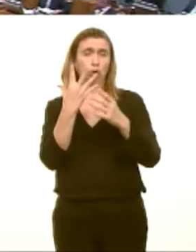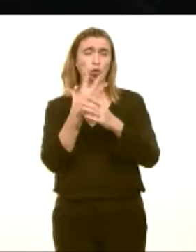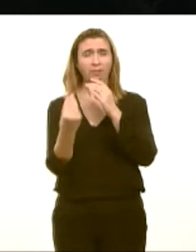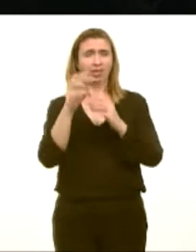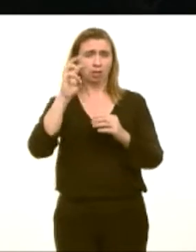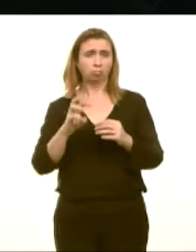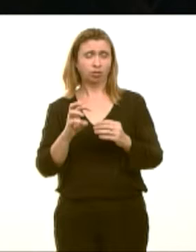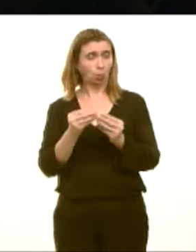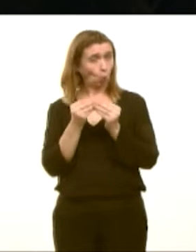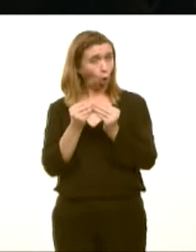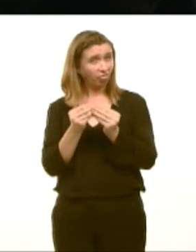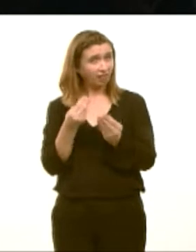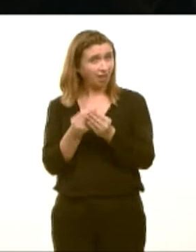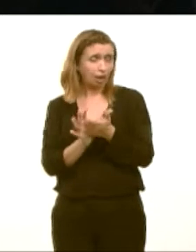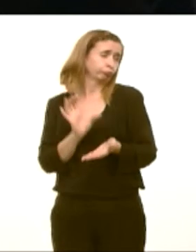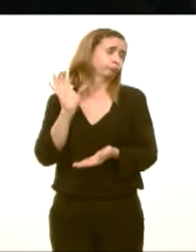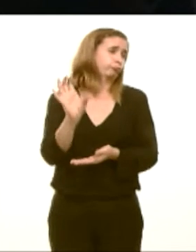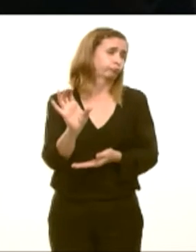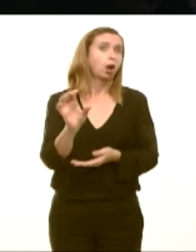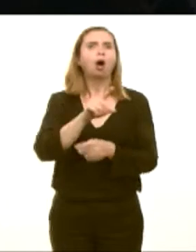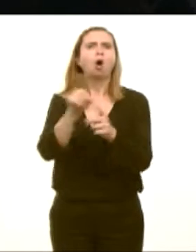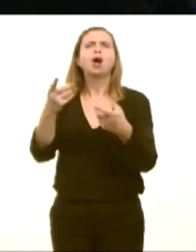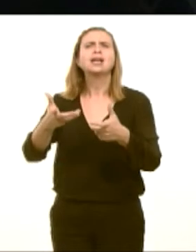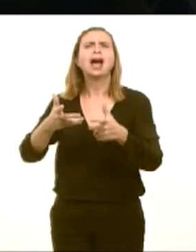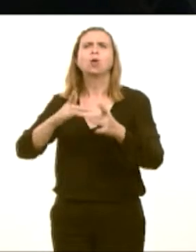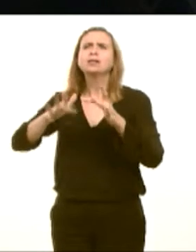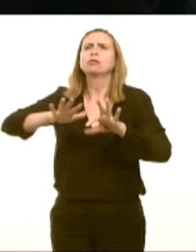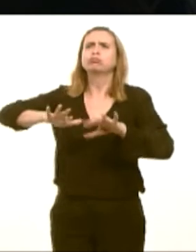Yes, those areas that it has reached are getting the service that they need, but there are